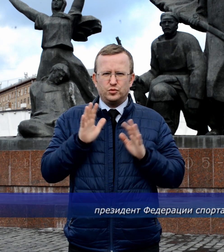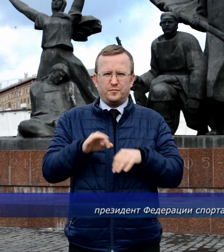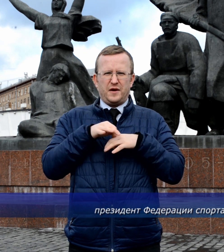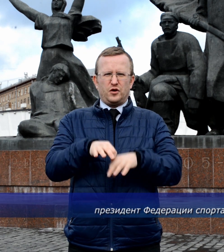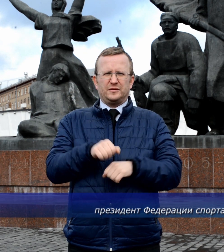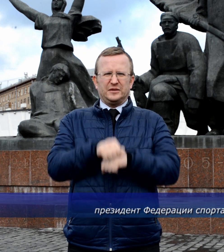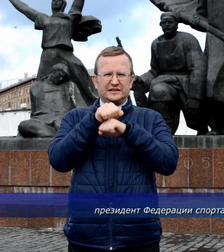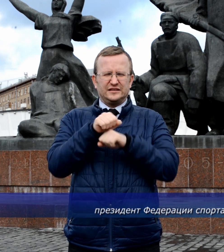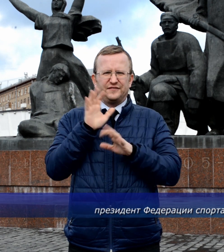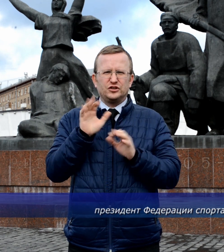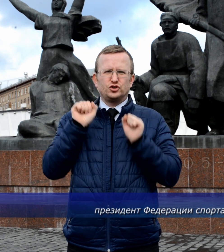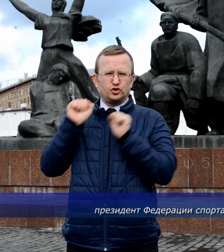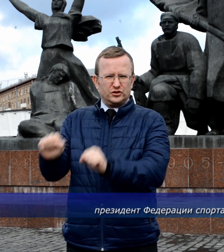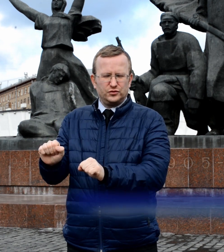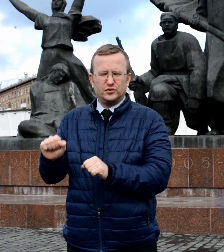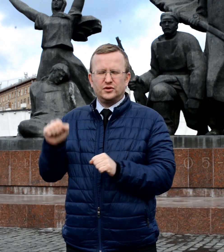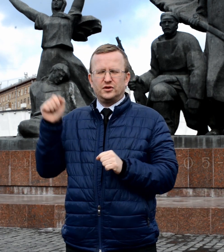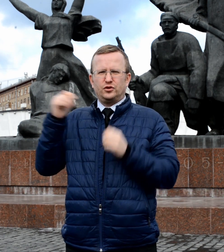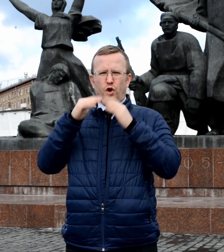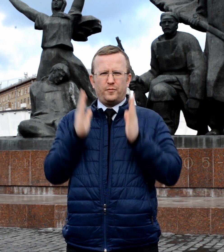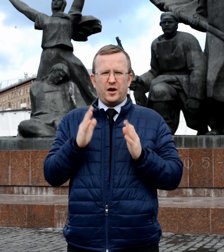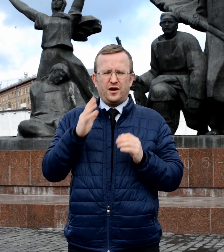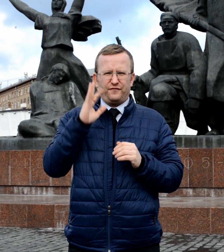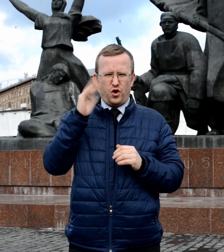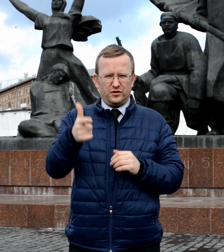будет проведен митинг в защиту Дома ВОГ,